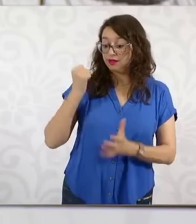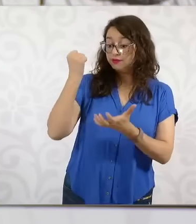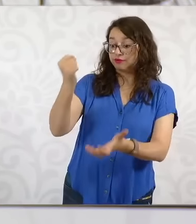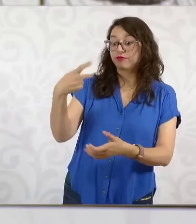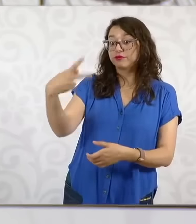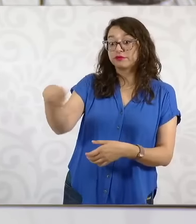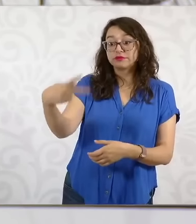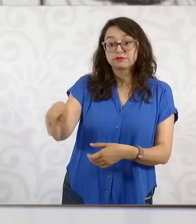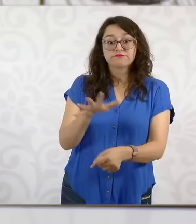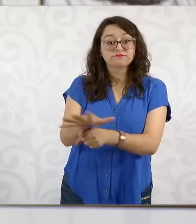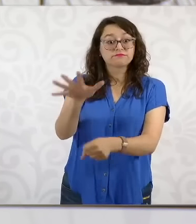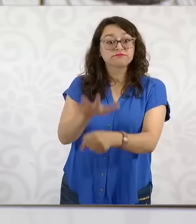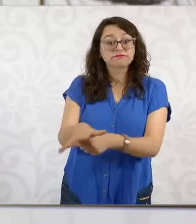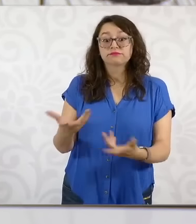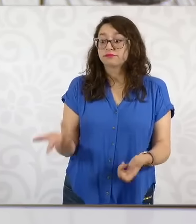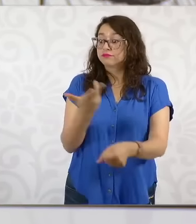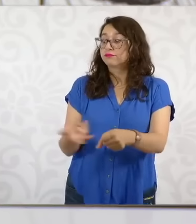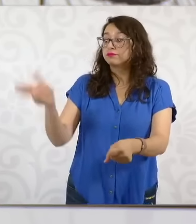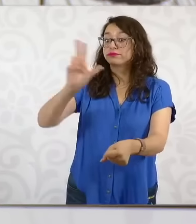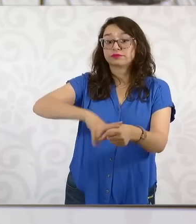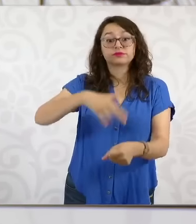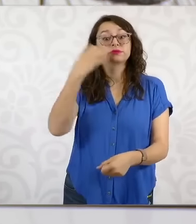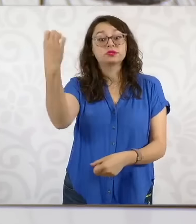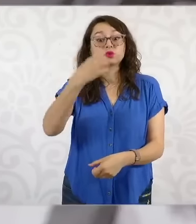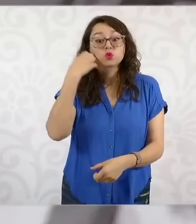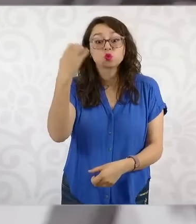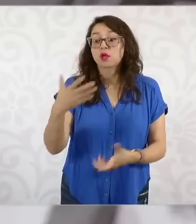porque se hacen más hospitales, porque se hacen más escuelas, porque se hacen carreteras,